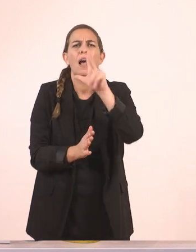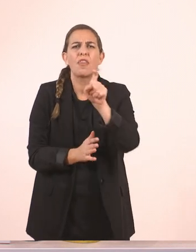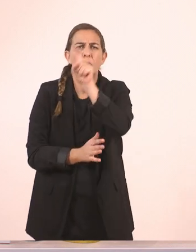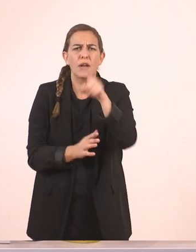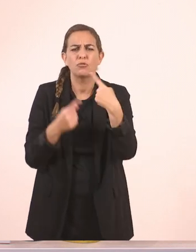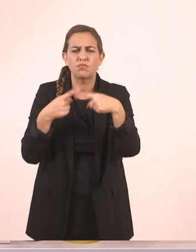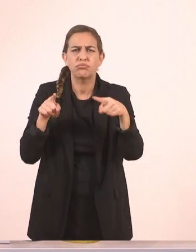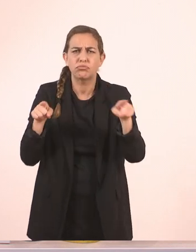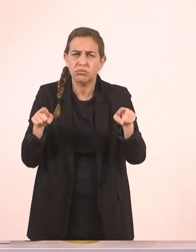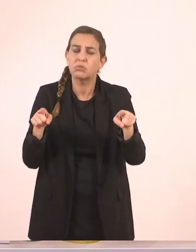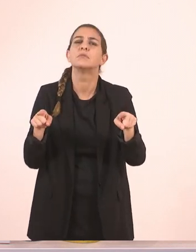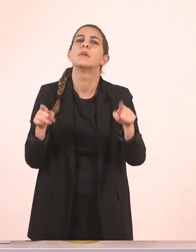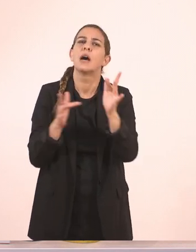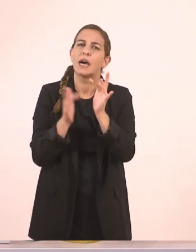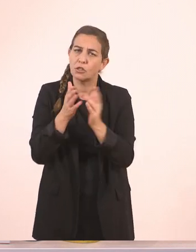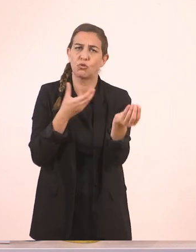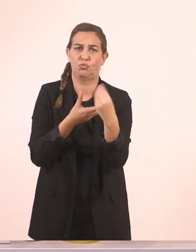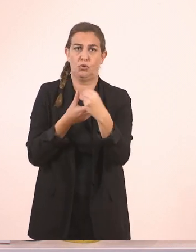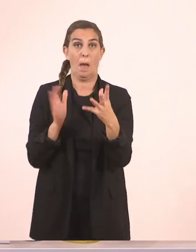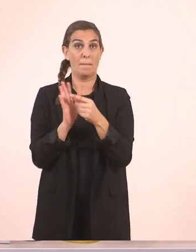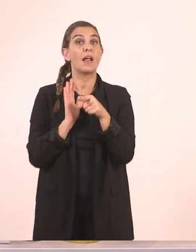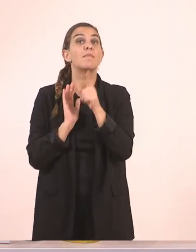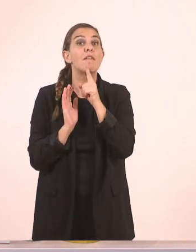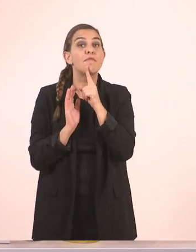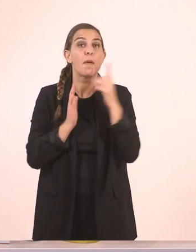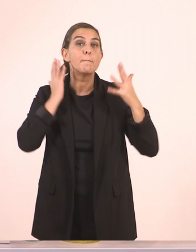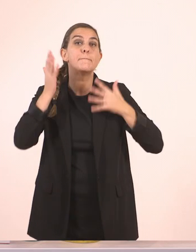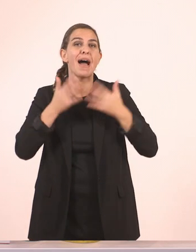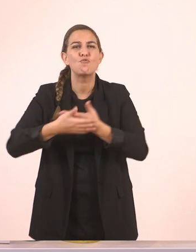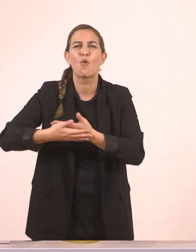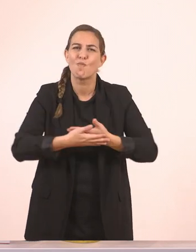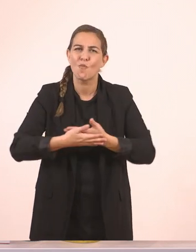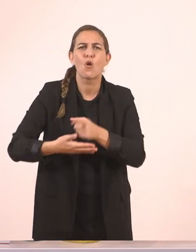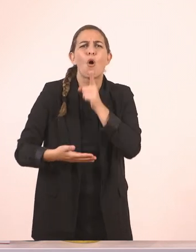και σαν ένα μωράκι κι αυτός έπαιρνε το λουτρό του σε αυτό το σημείο.